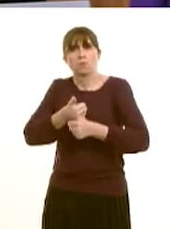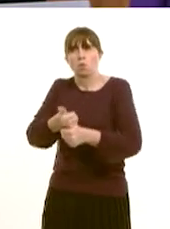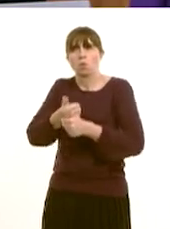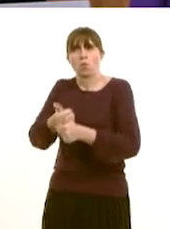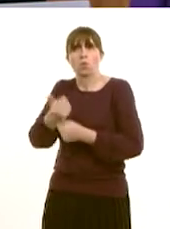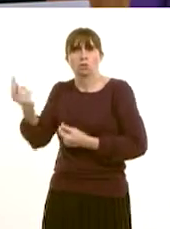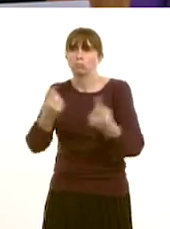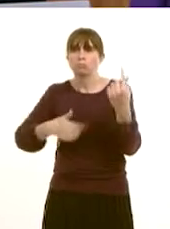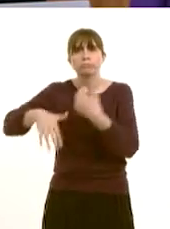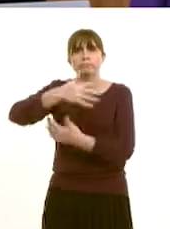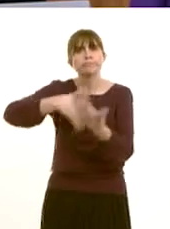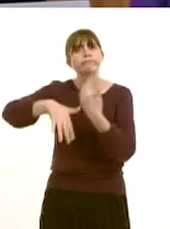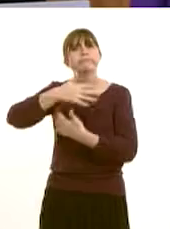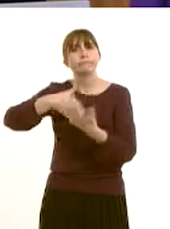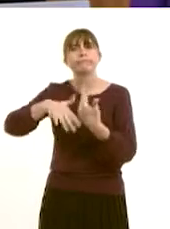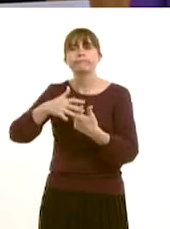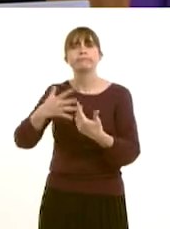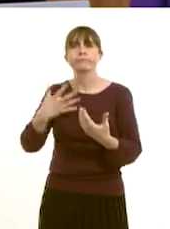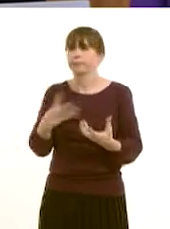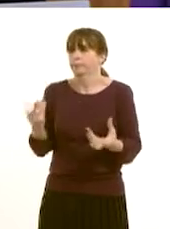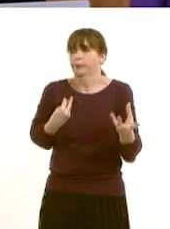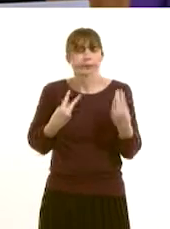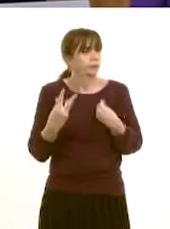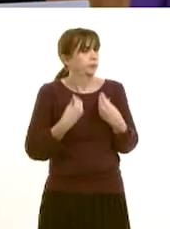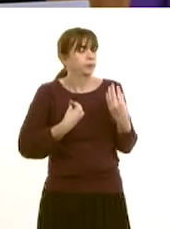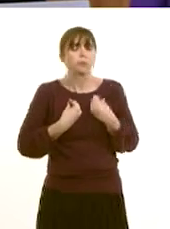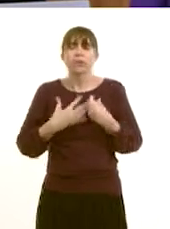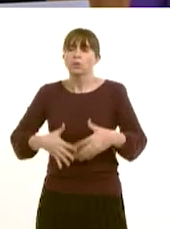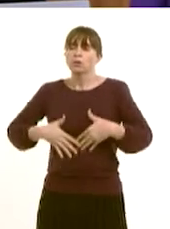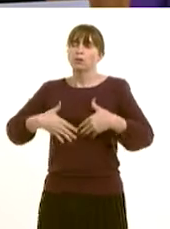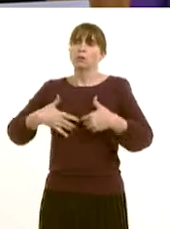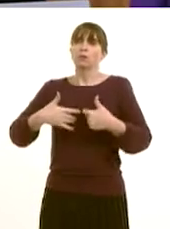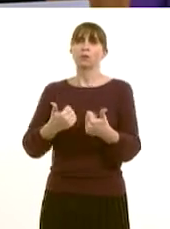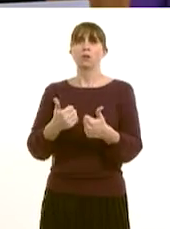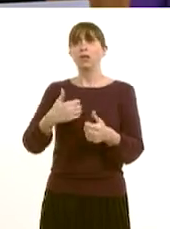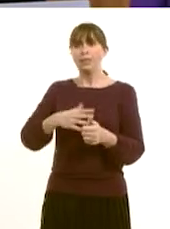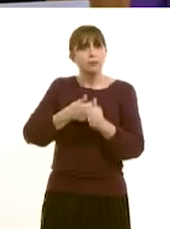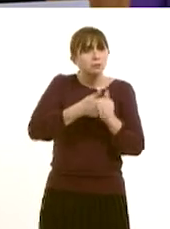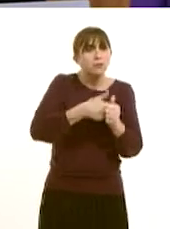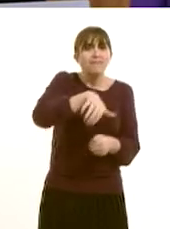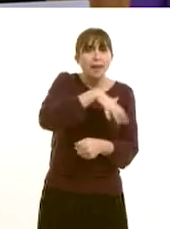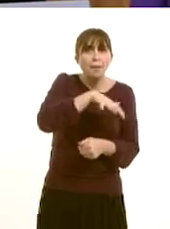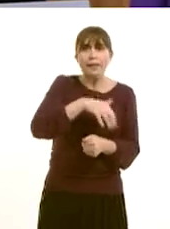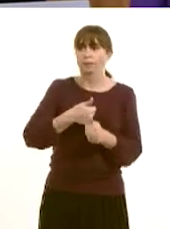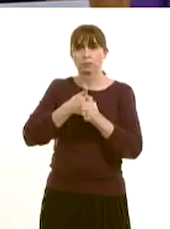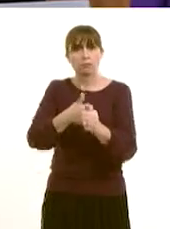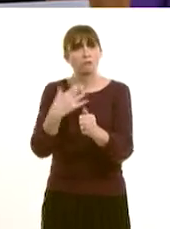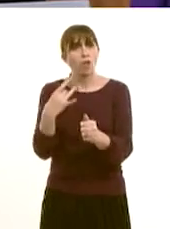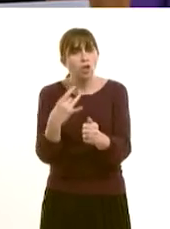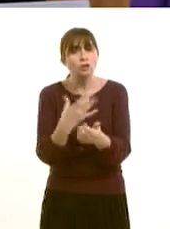er mwyn eu helpu nhw ar y daith i ddod yn well unwaith eto. Felly, gweithio gydaír teuluoedd, gweithio gydaír trydydd sectorórwyf wedi sÙn am